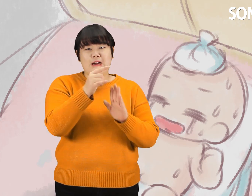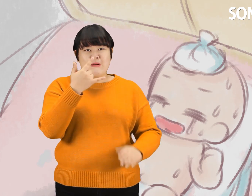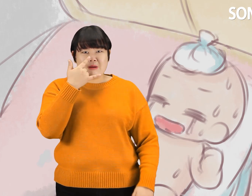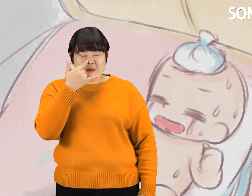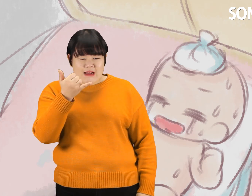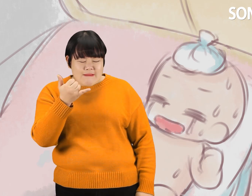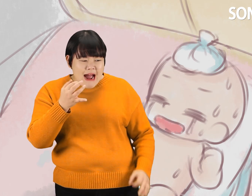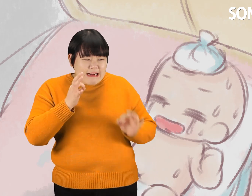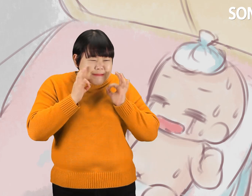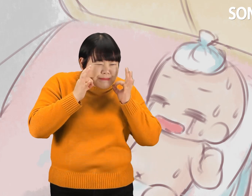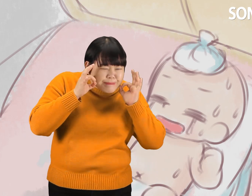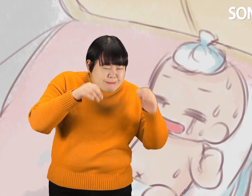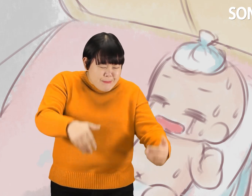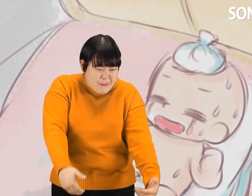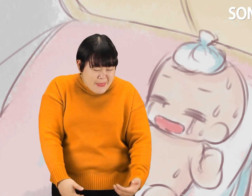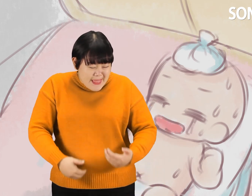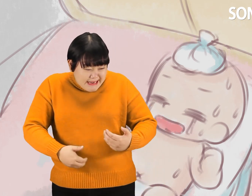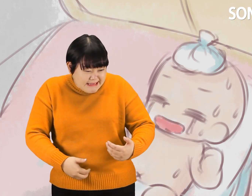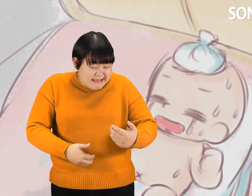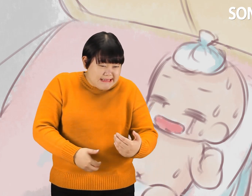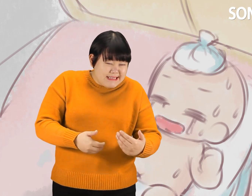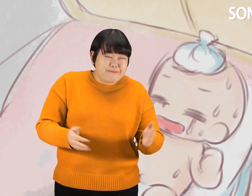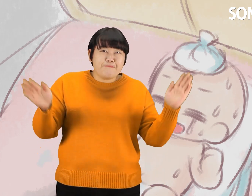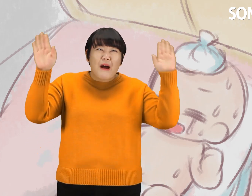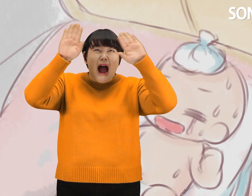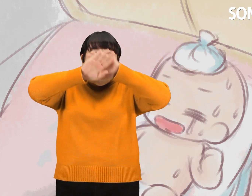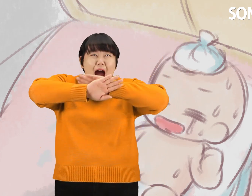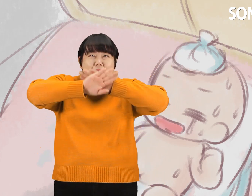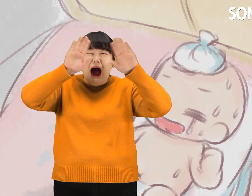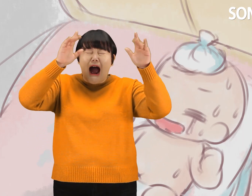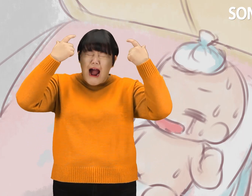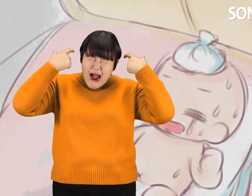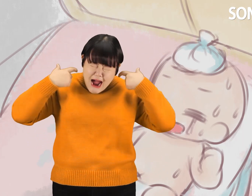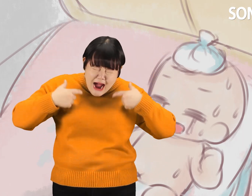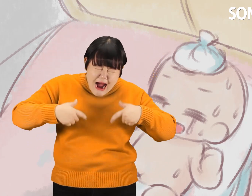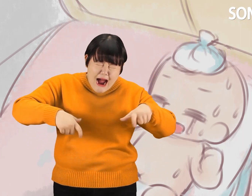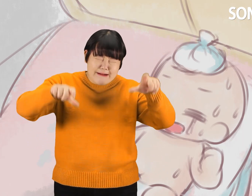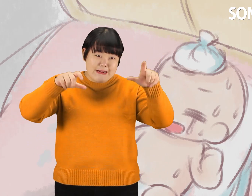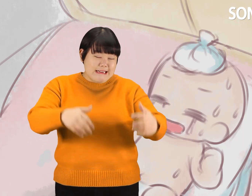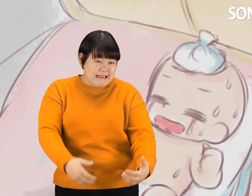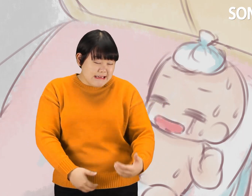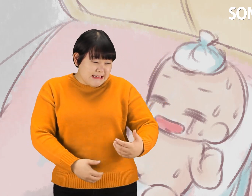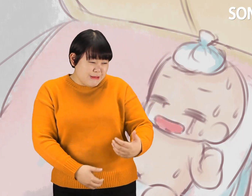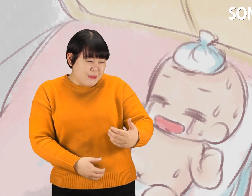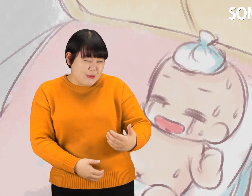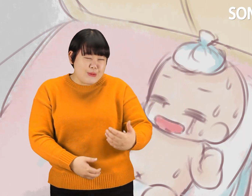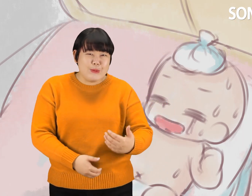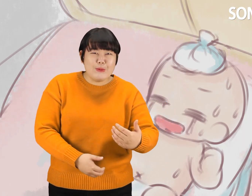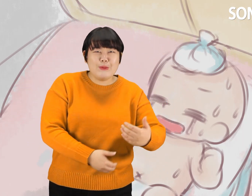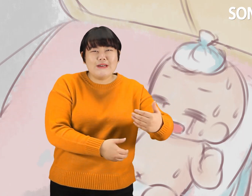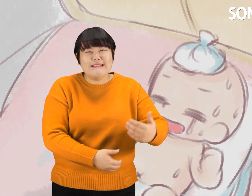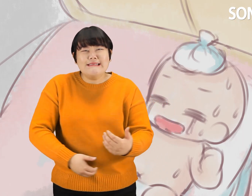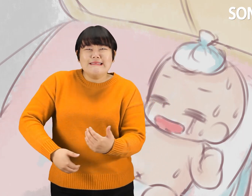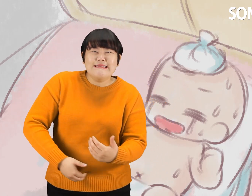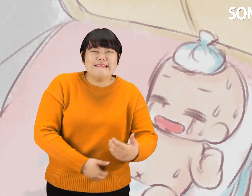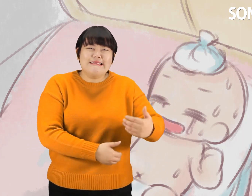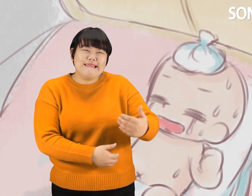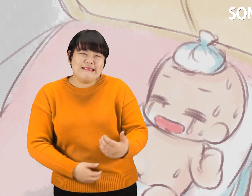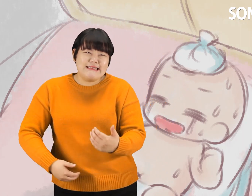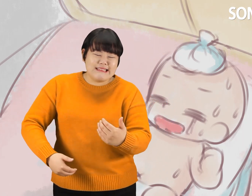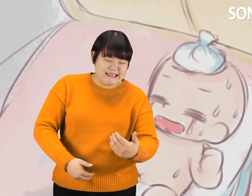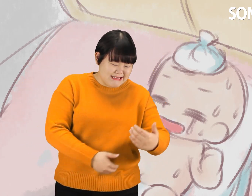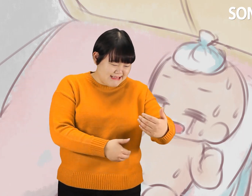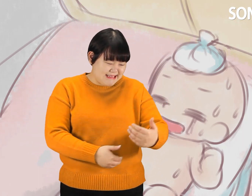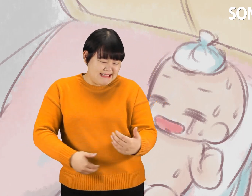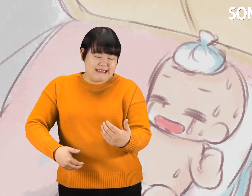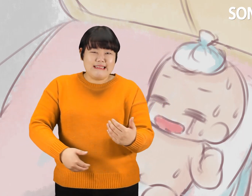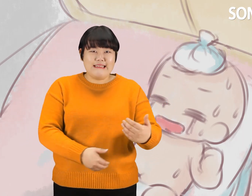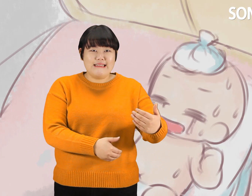ケラー夫婦は真心を尽くして昼夜を問わず、ヘレンを回してみました。